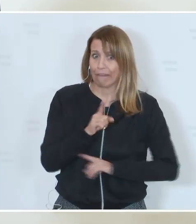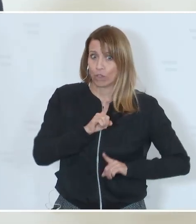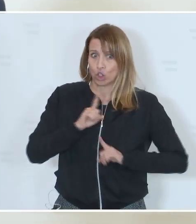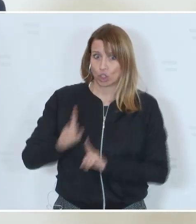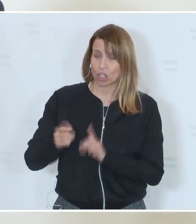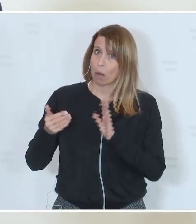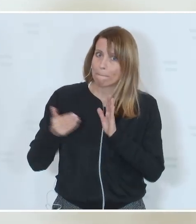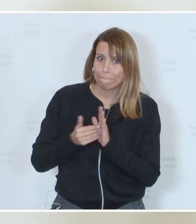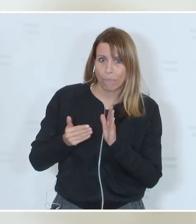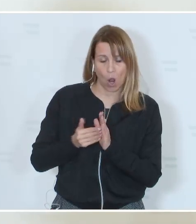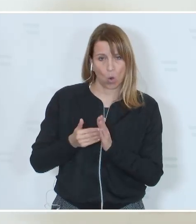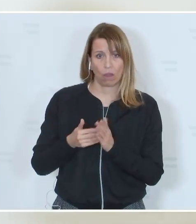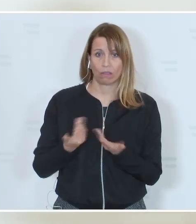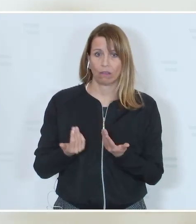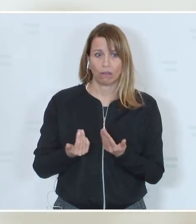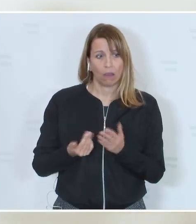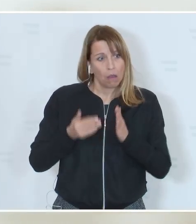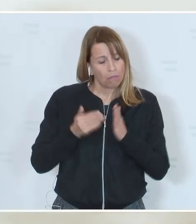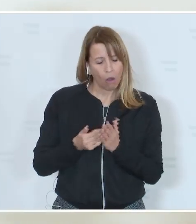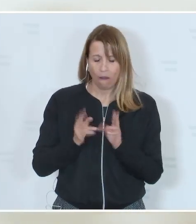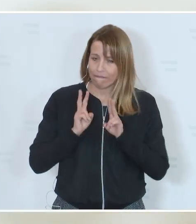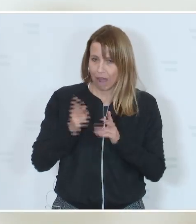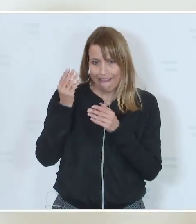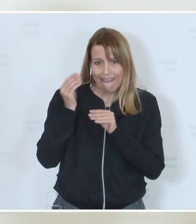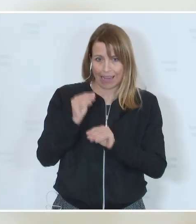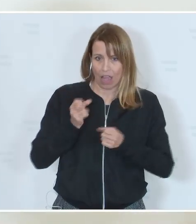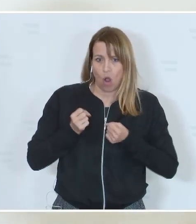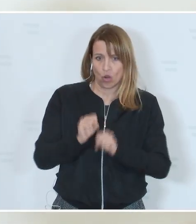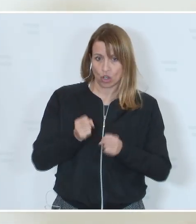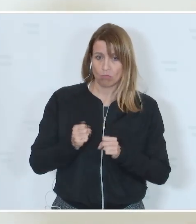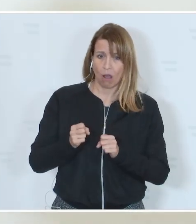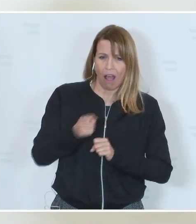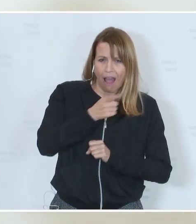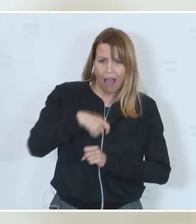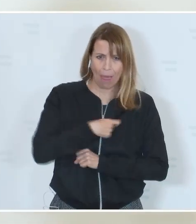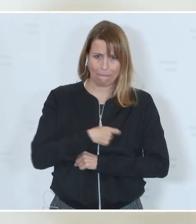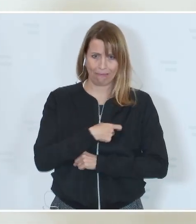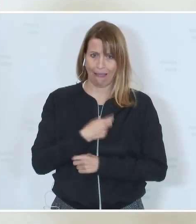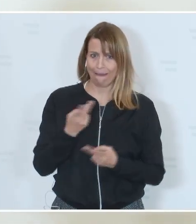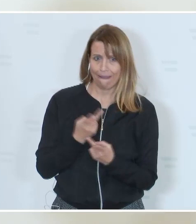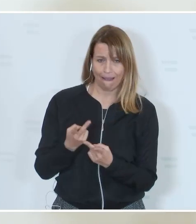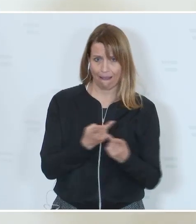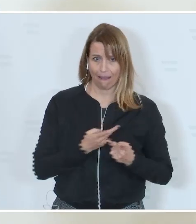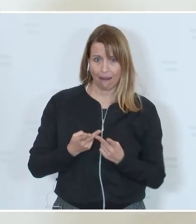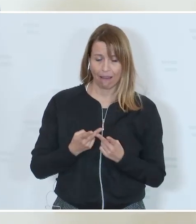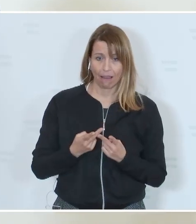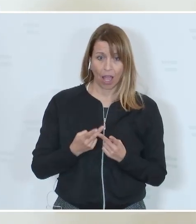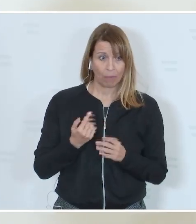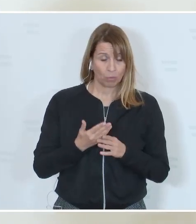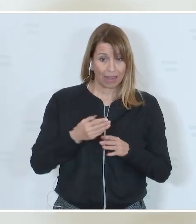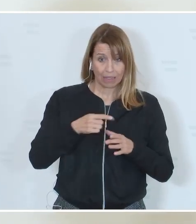Dazu braucht es wirklich das ehrliche Engagement aller Parteien, hre Differenzen durch den Dialog